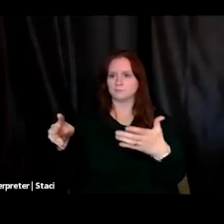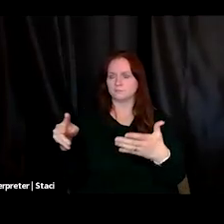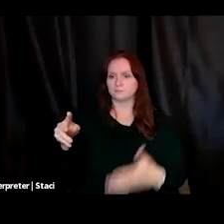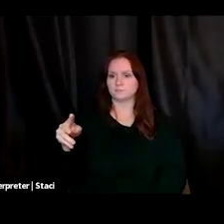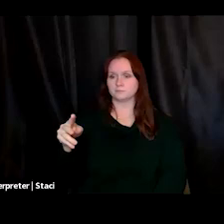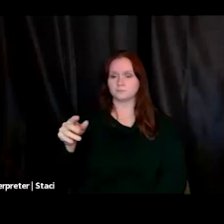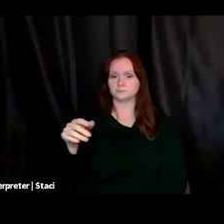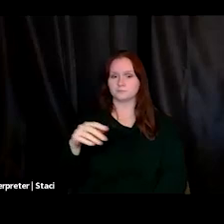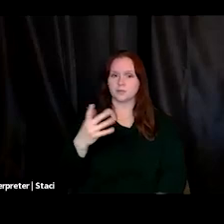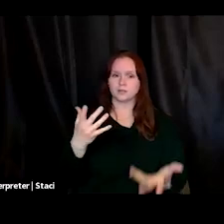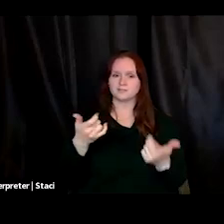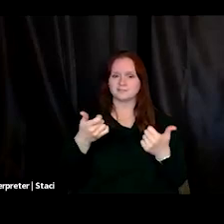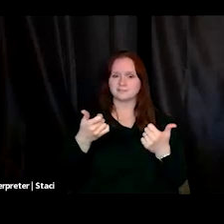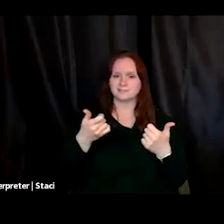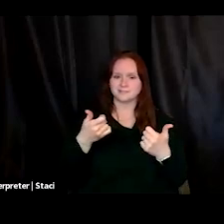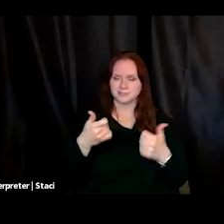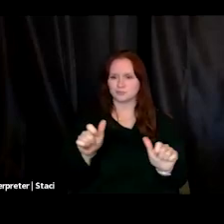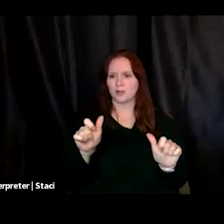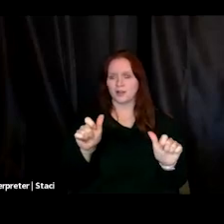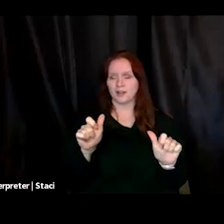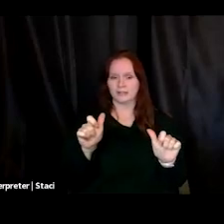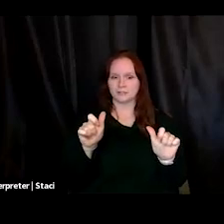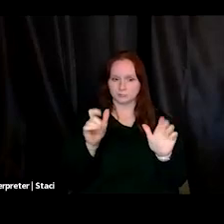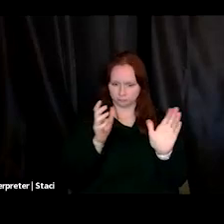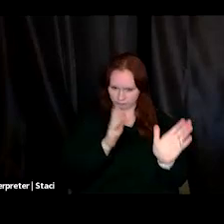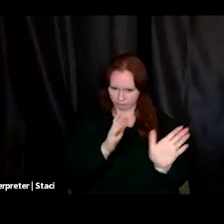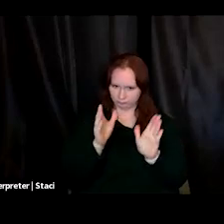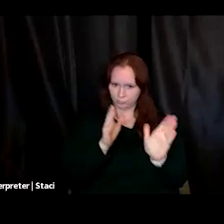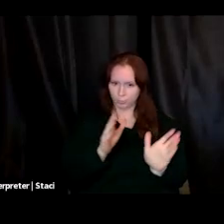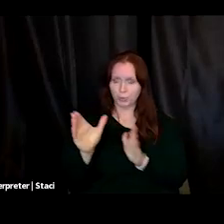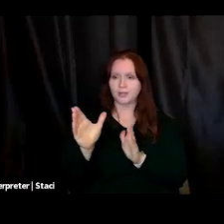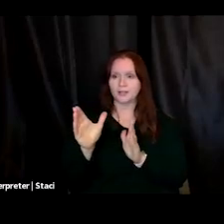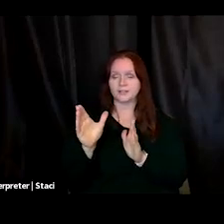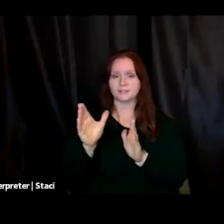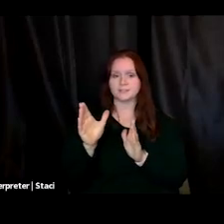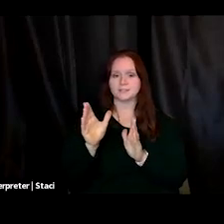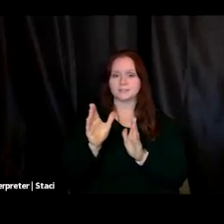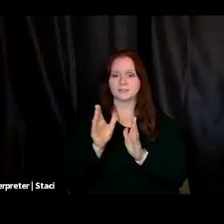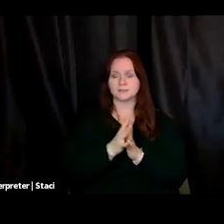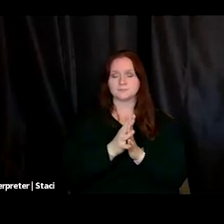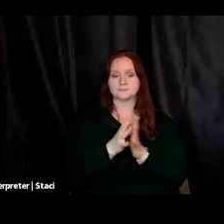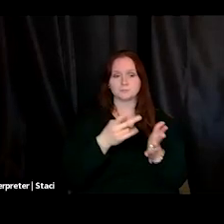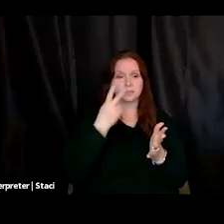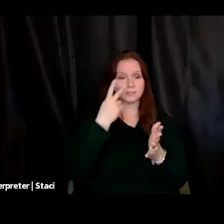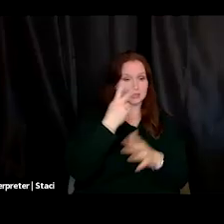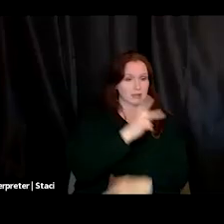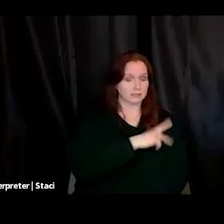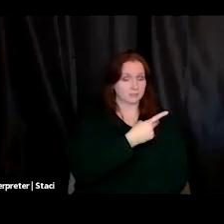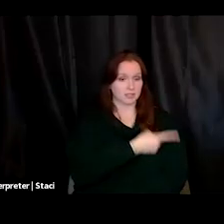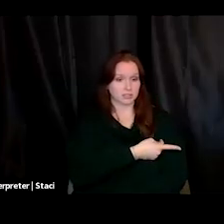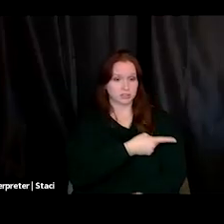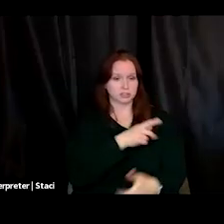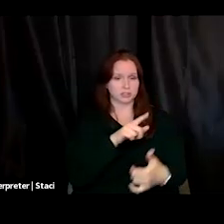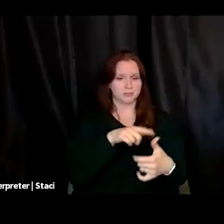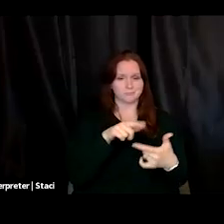y el tiempo que enfrentan nuestros solicitantes al completar la información sobre su historial laboral y facilitará que se concentren